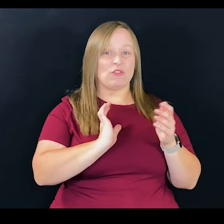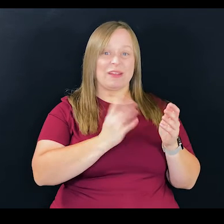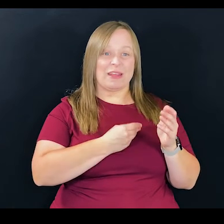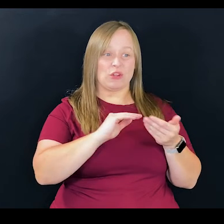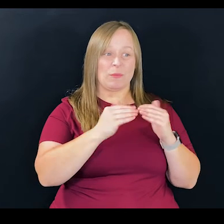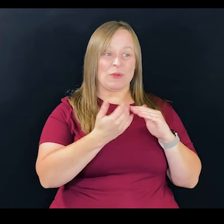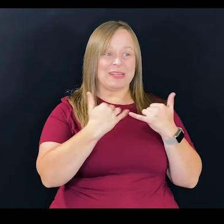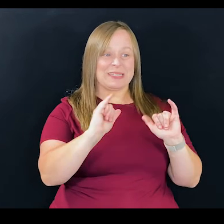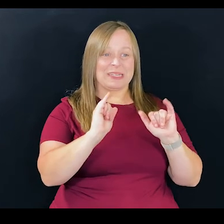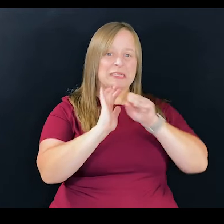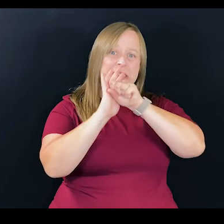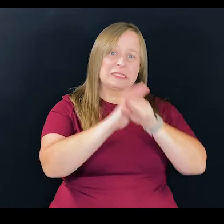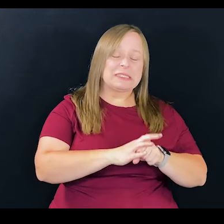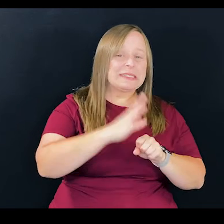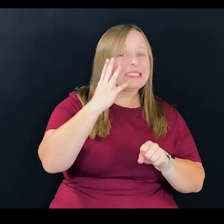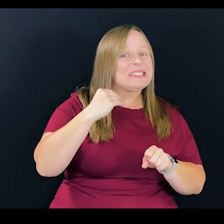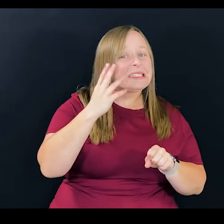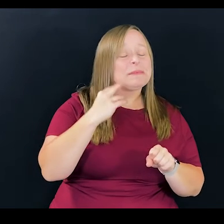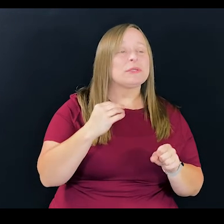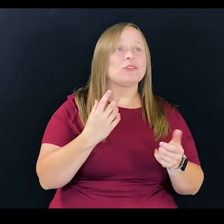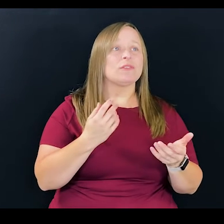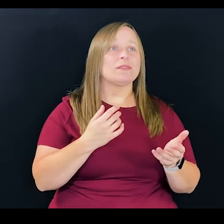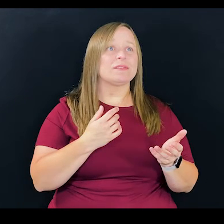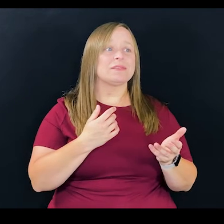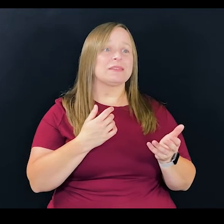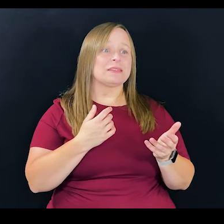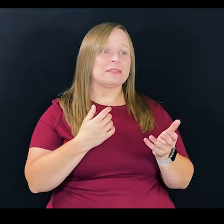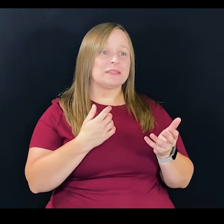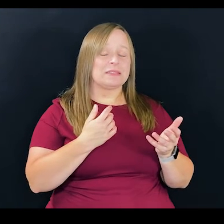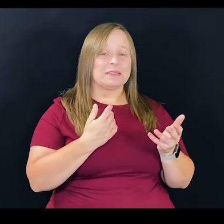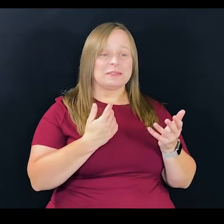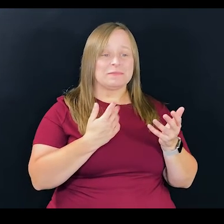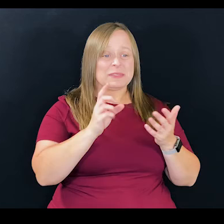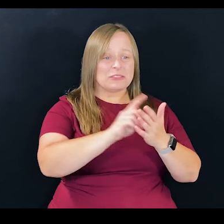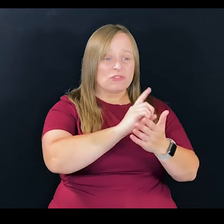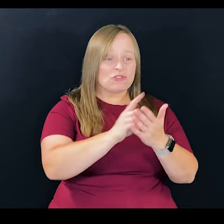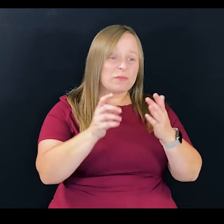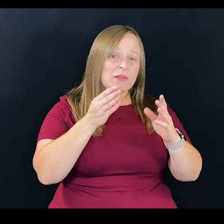pero las comunidades transgénero todavía experimentan o tienen